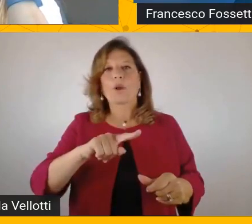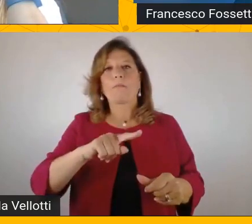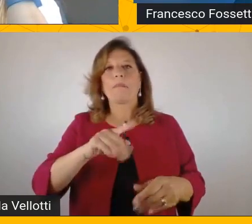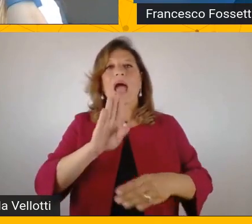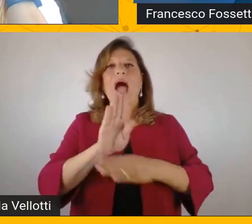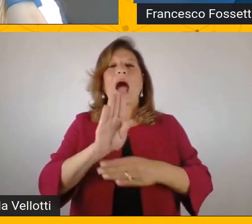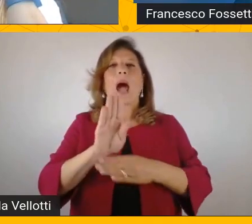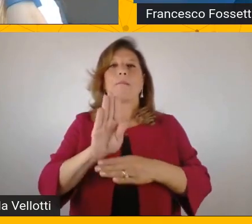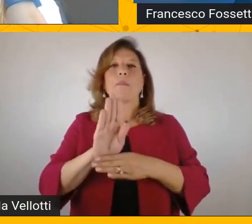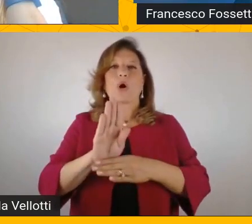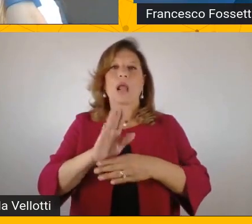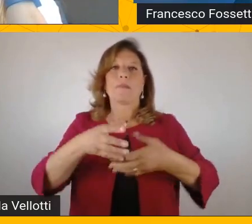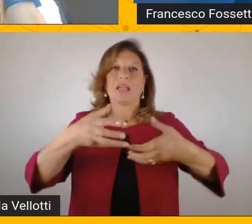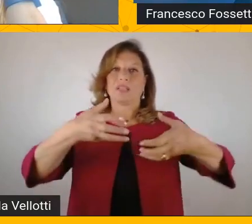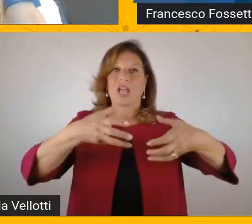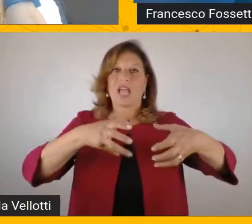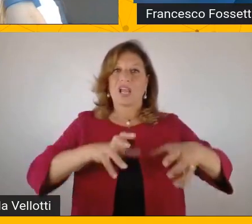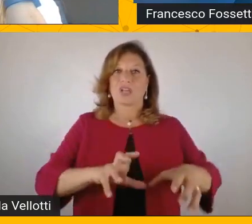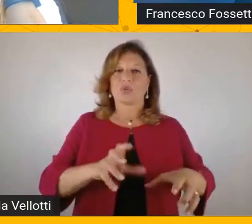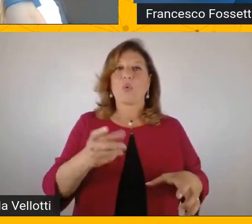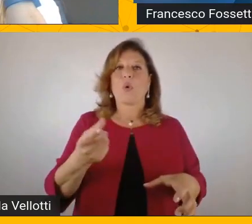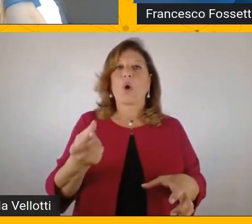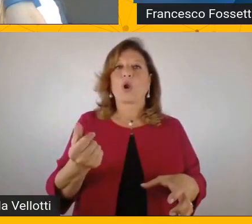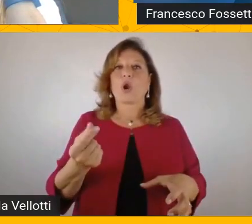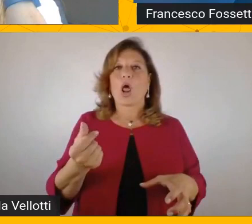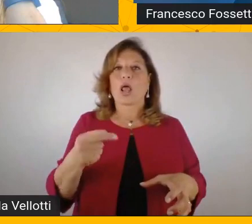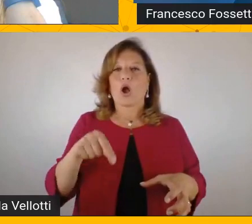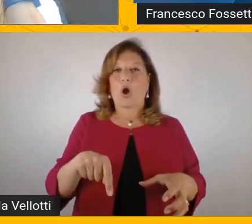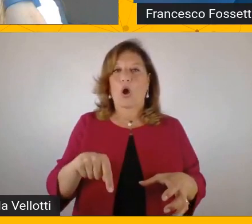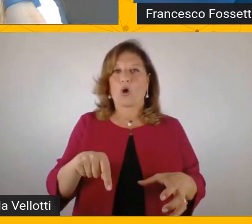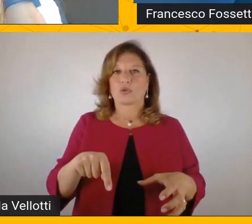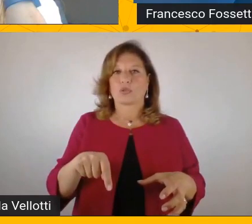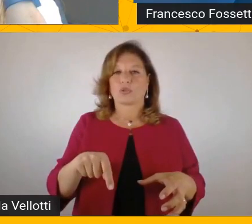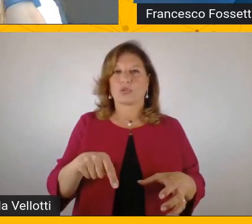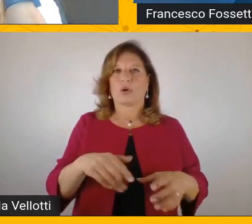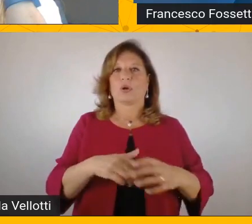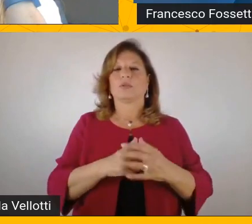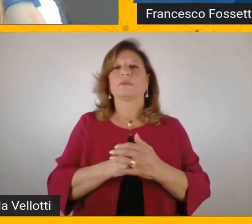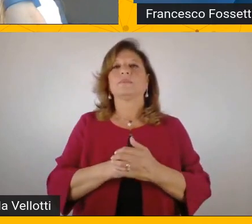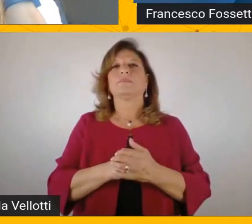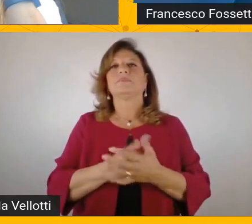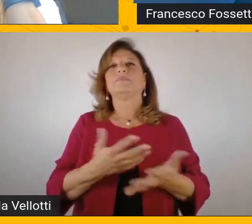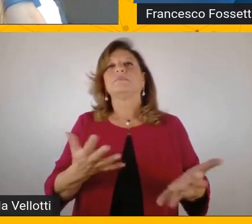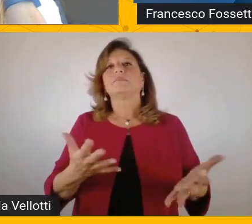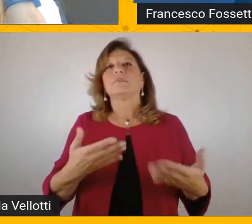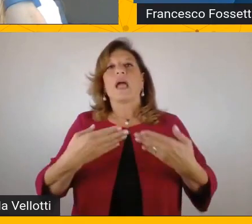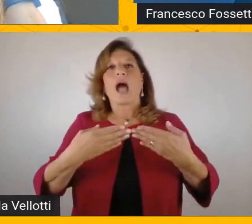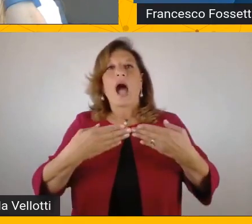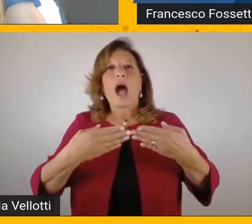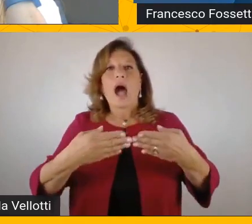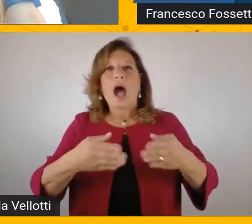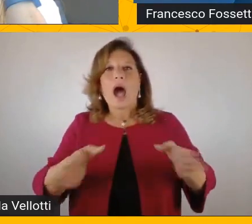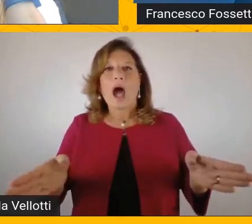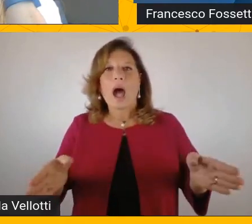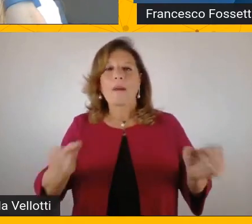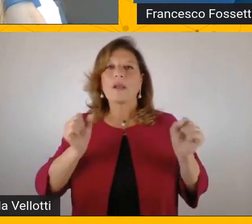abbonamento che riducono il costo, la soglia di ingresso